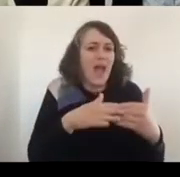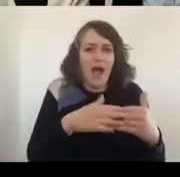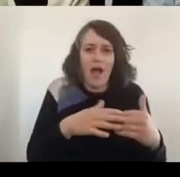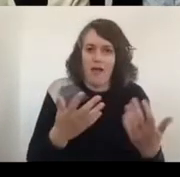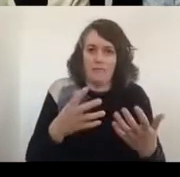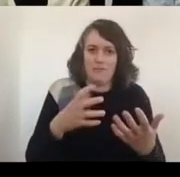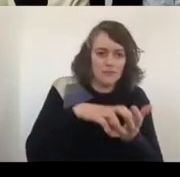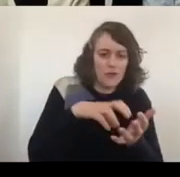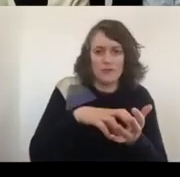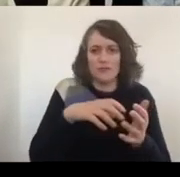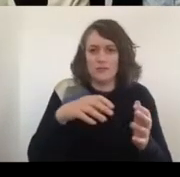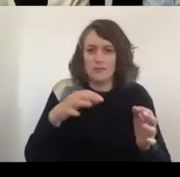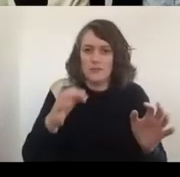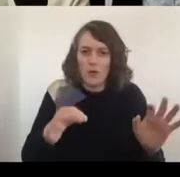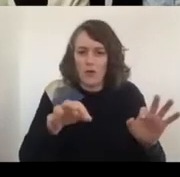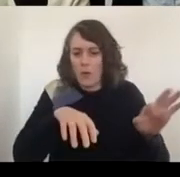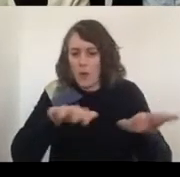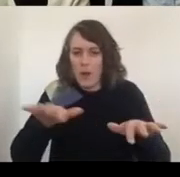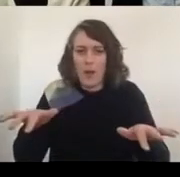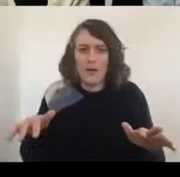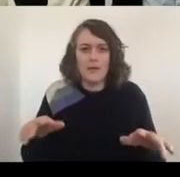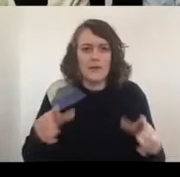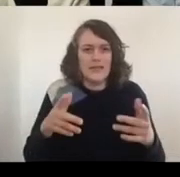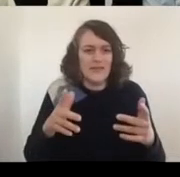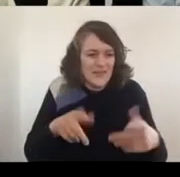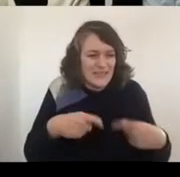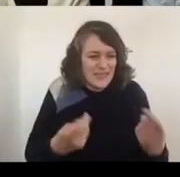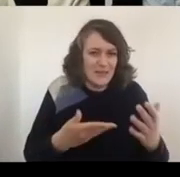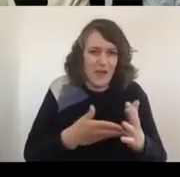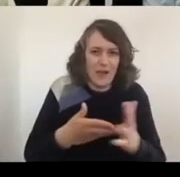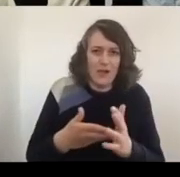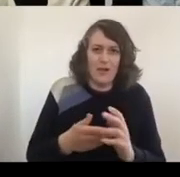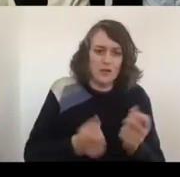all den Hindernissen/ Schwierigkeiten, aber natürlich auch Erfolgen umzugehen,